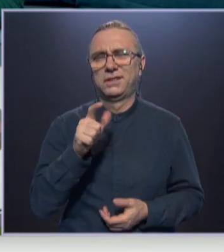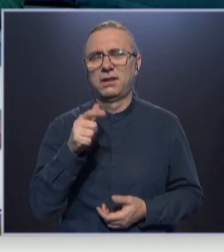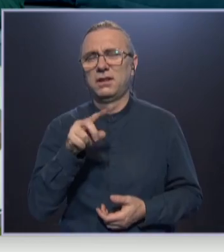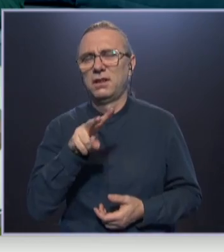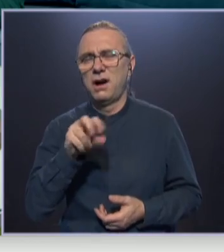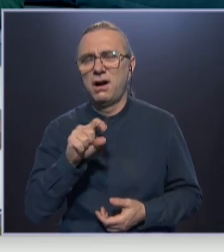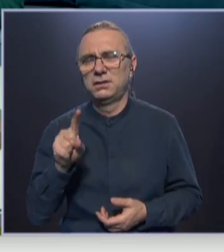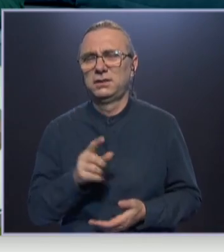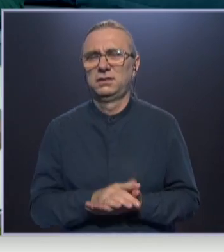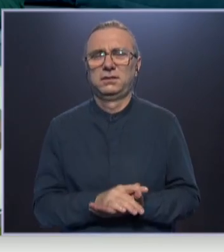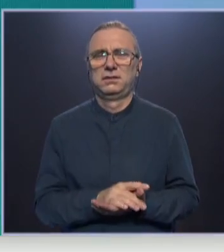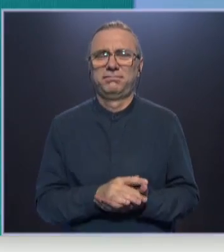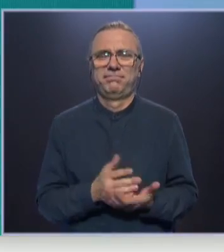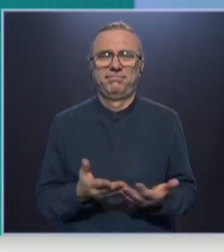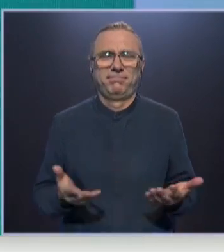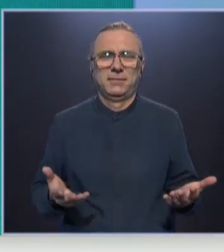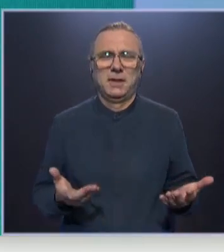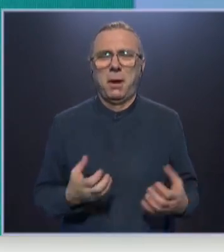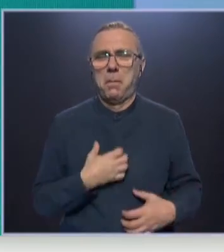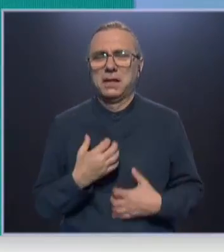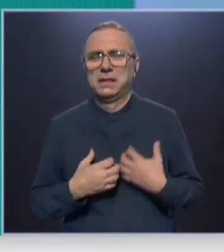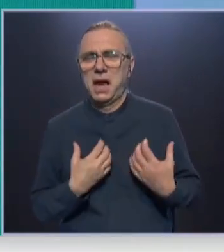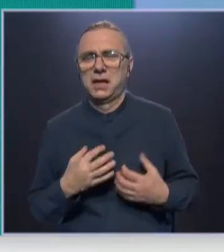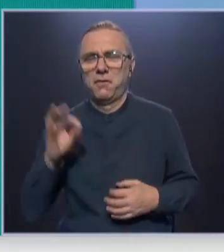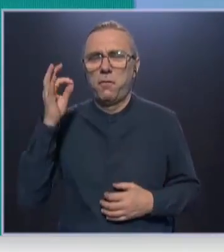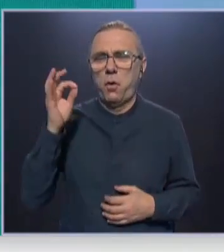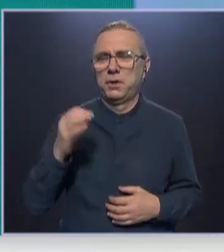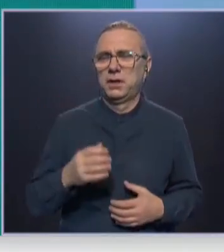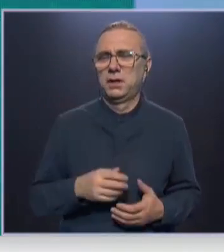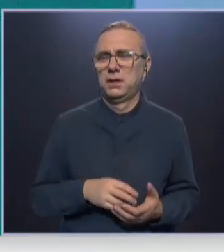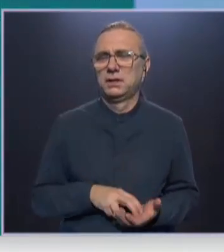только нет всяких опасений фоби страхов ужасов А всё